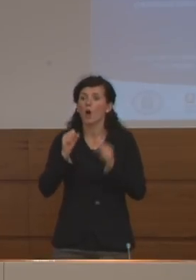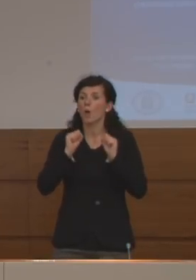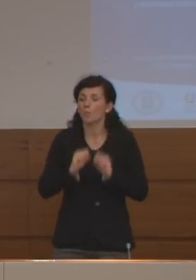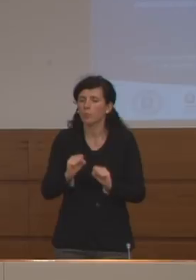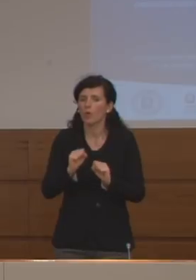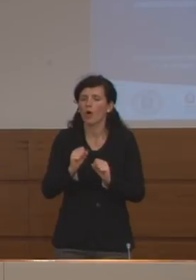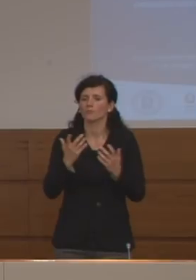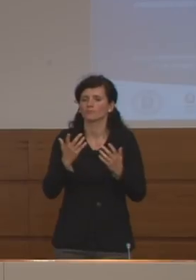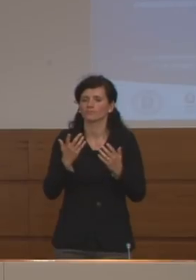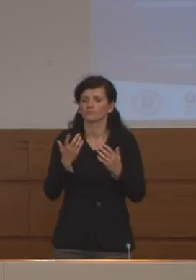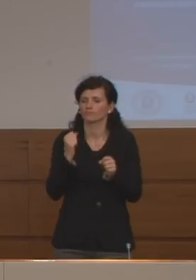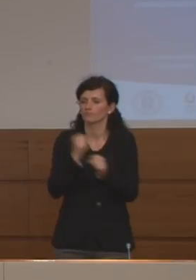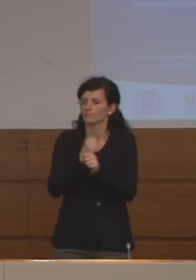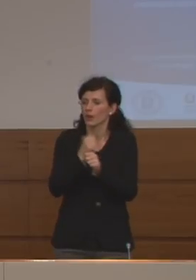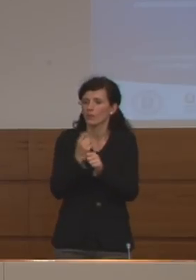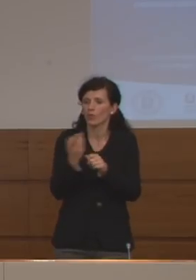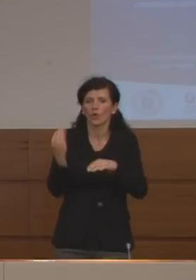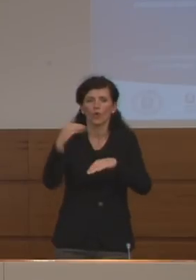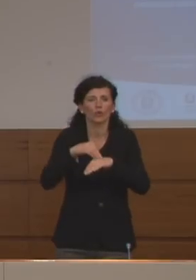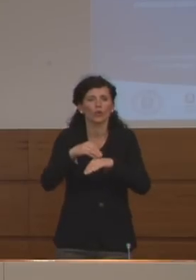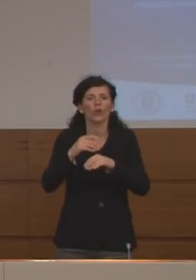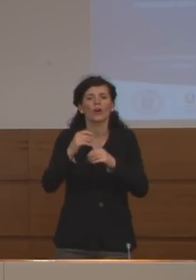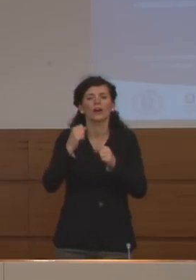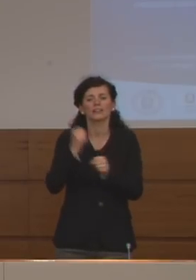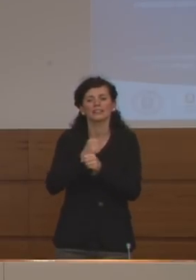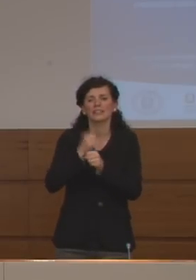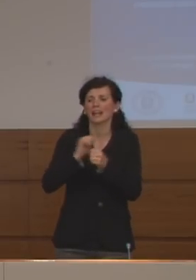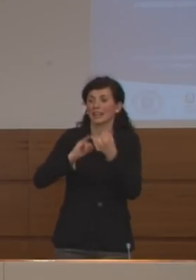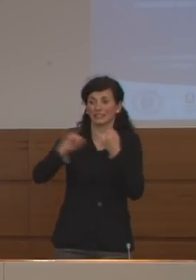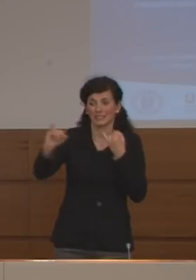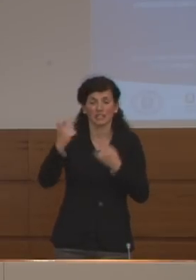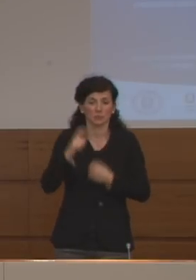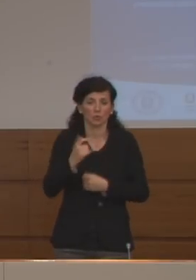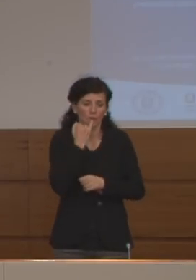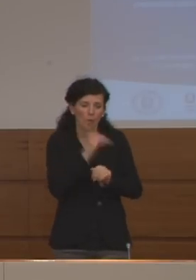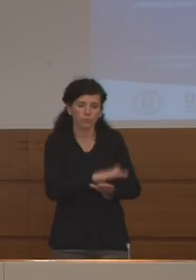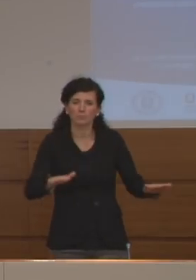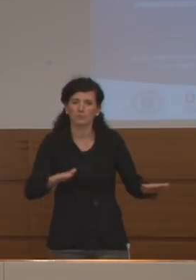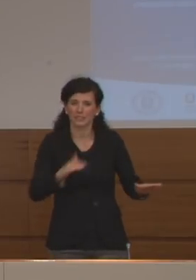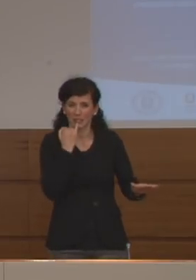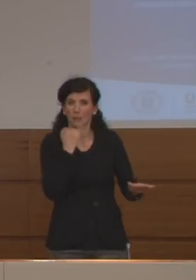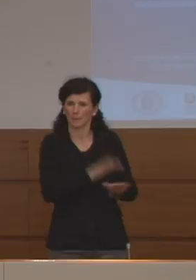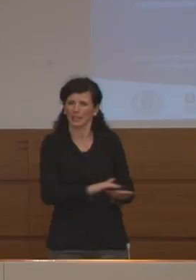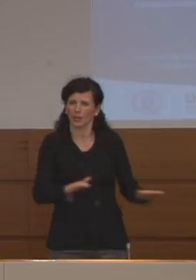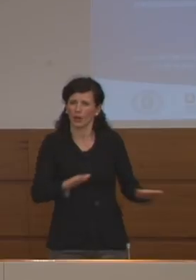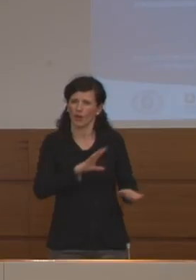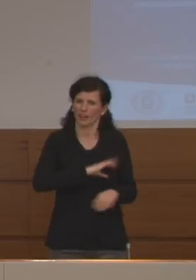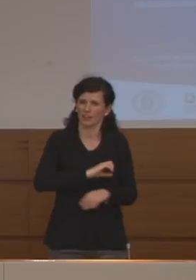Perché parliamo di bambini molto piccoli. Se possiamo dire che, non so, quanto può